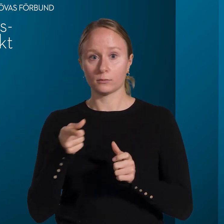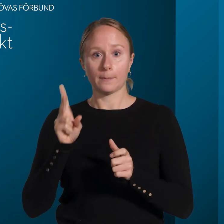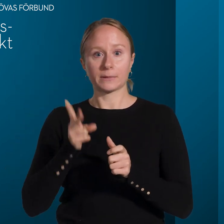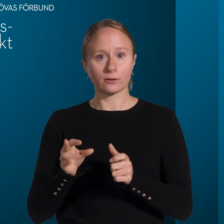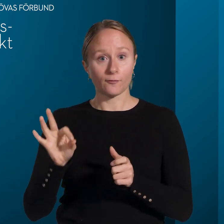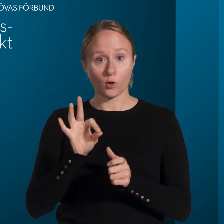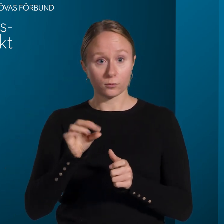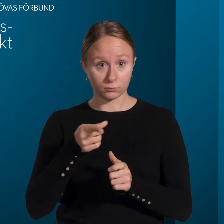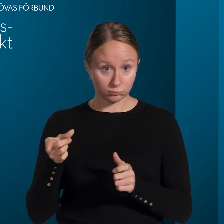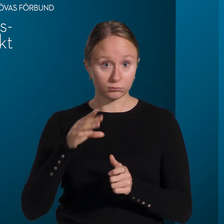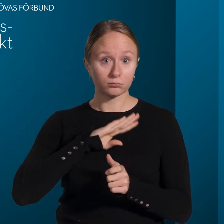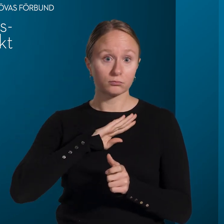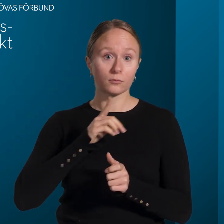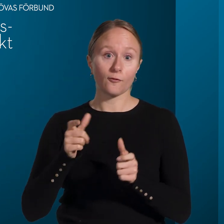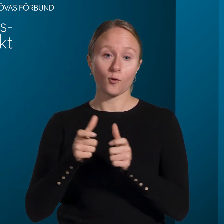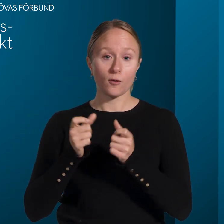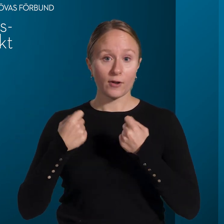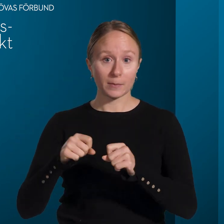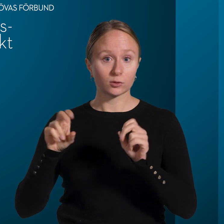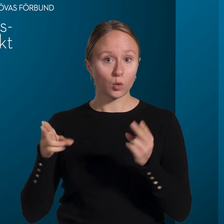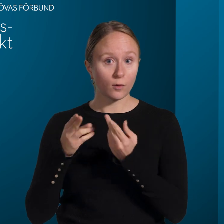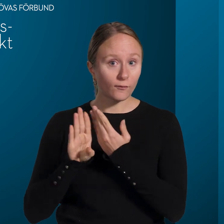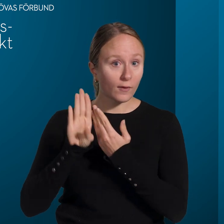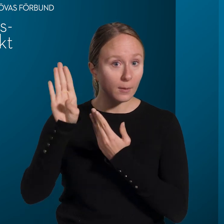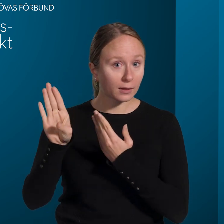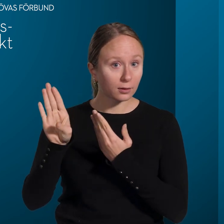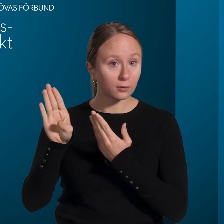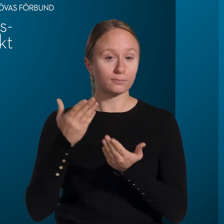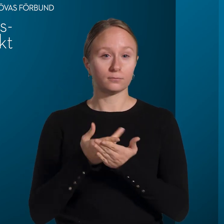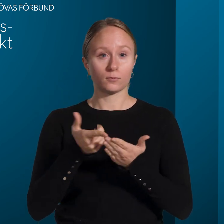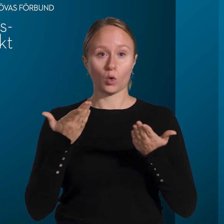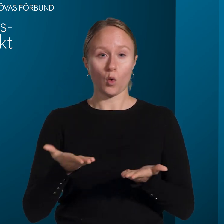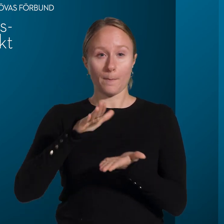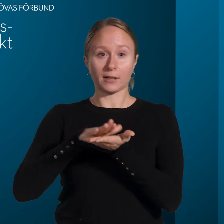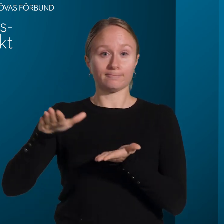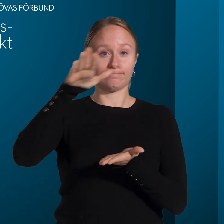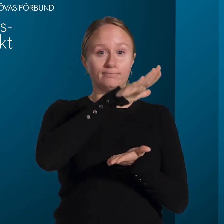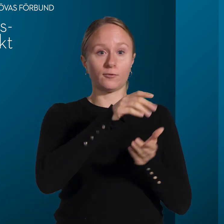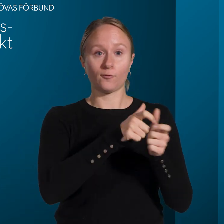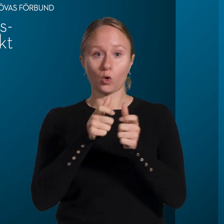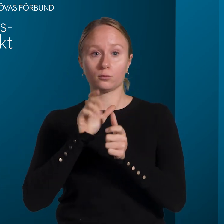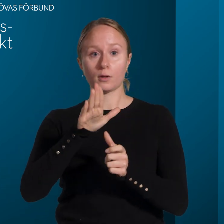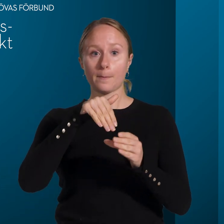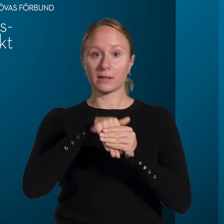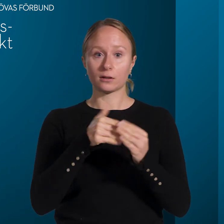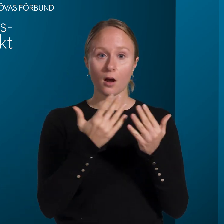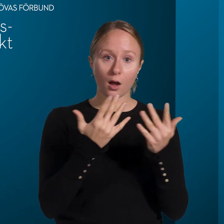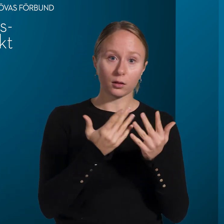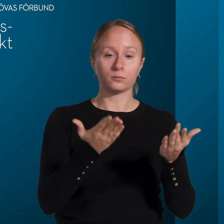och frågan om de är föreningsverksamhetens nya framtid, - då de platsbaserade föreningarnas medlemsantal -